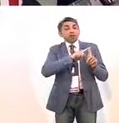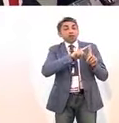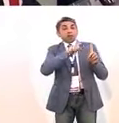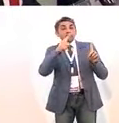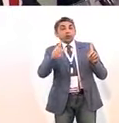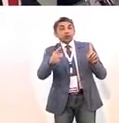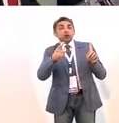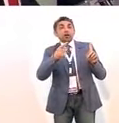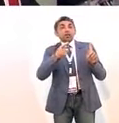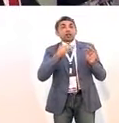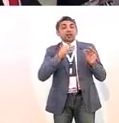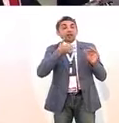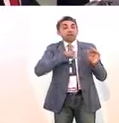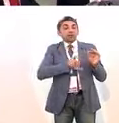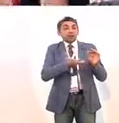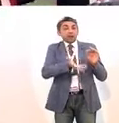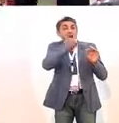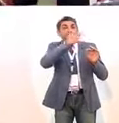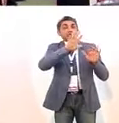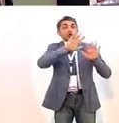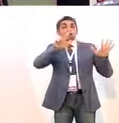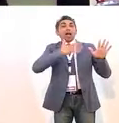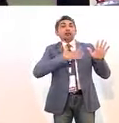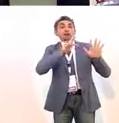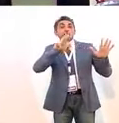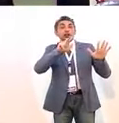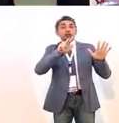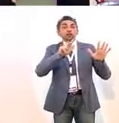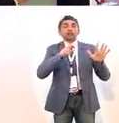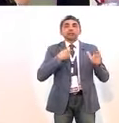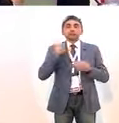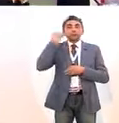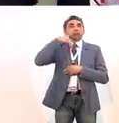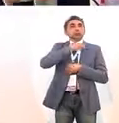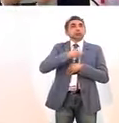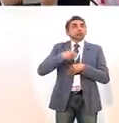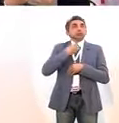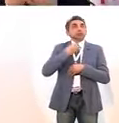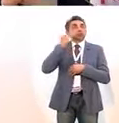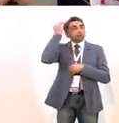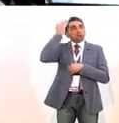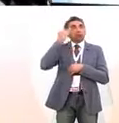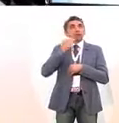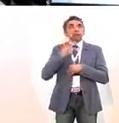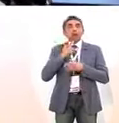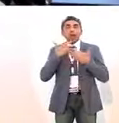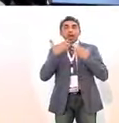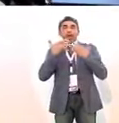arriva a 18 anni il più grande a me sembra una cosa che dà un senso di respiro, di libertà,